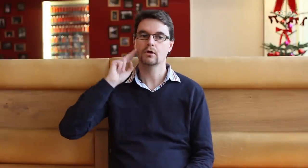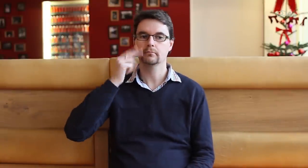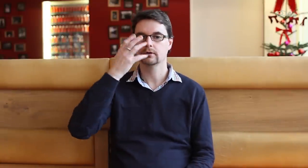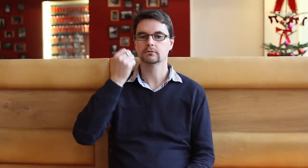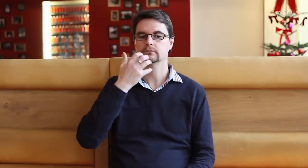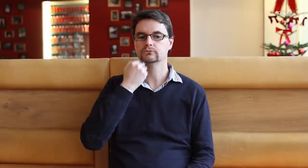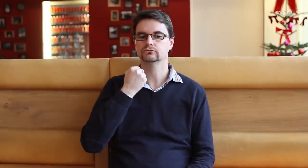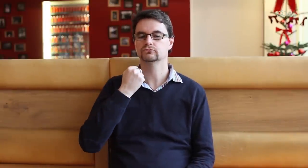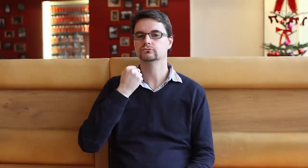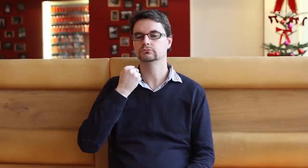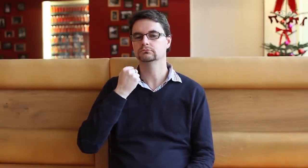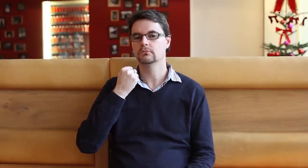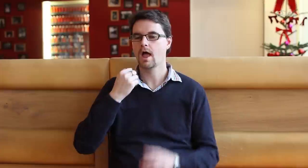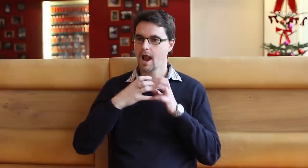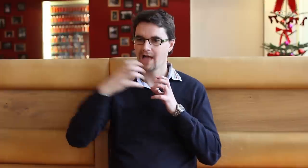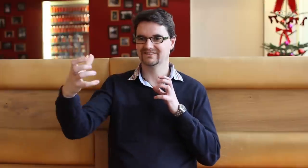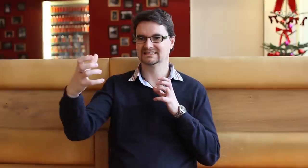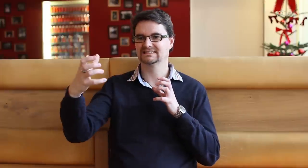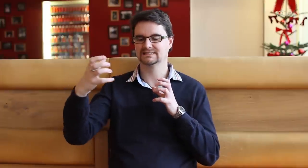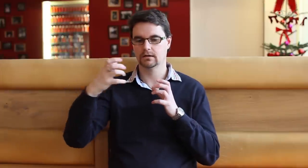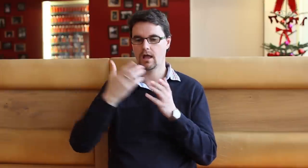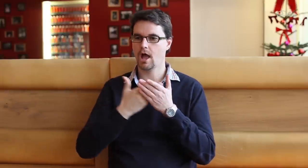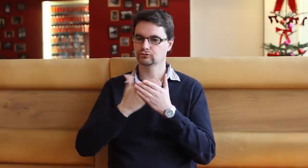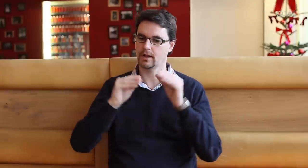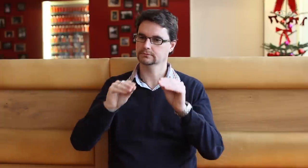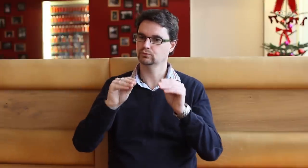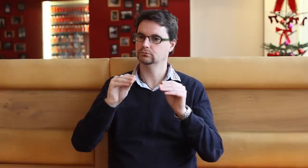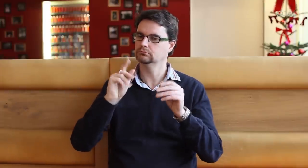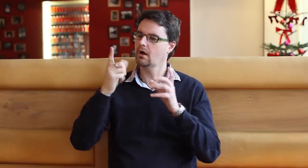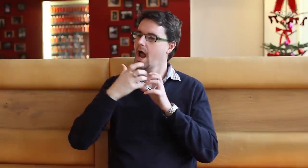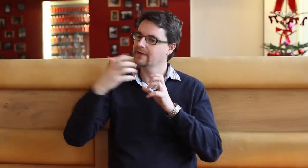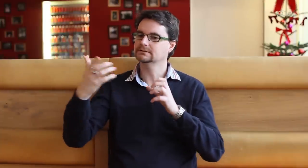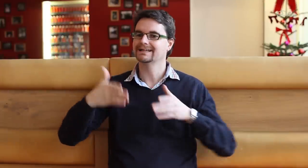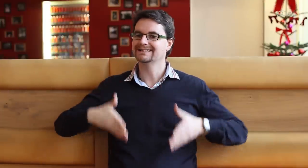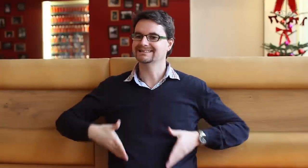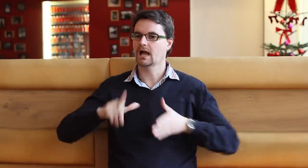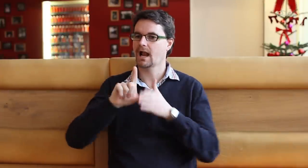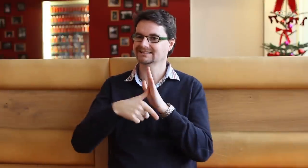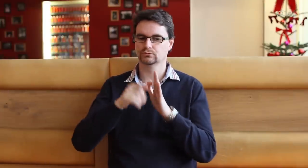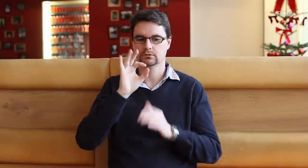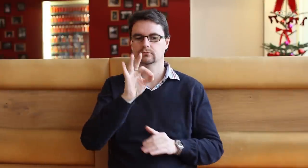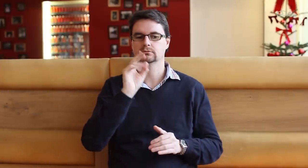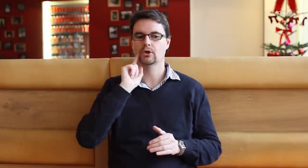Wir Taubblinde wollen eine langfristige Ausbildung für Taubblindenassistenten, eine langfristige Dienstleistung für Taubblinde.